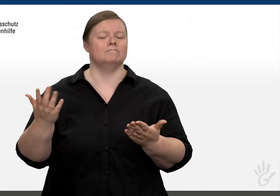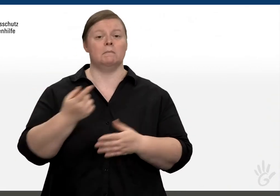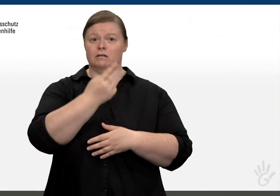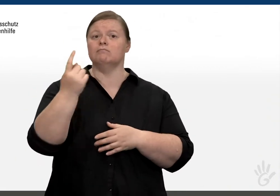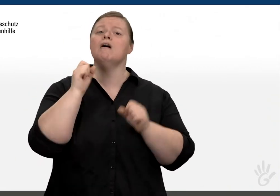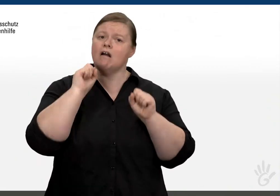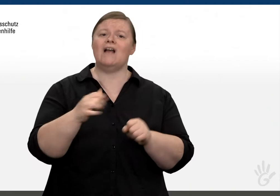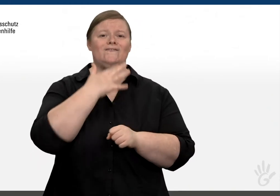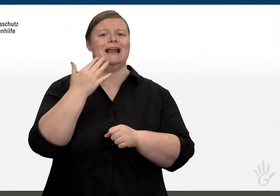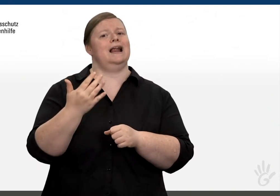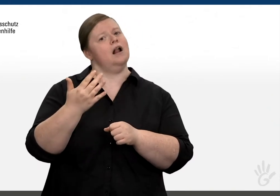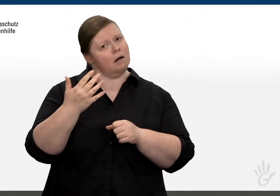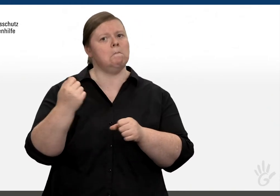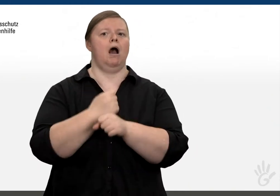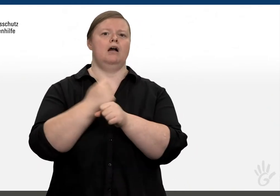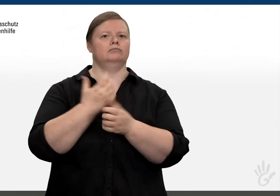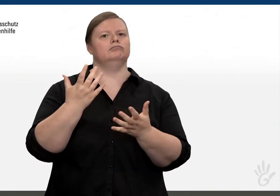Aber Sie können viel tun,